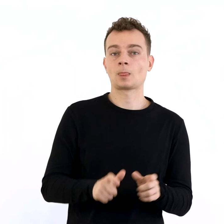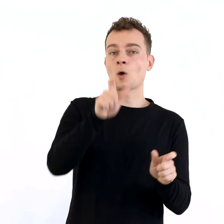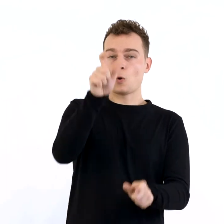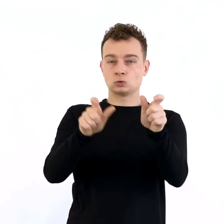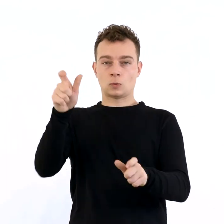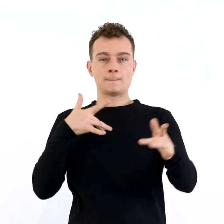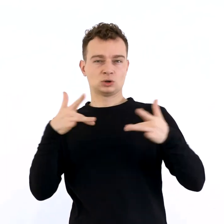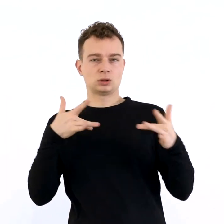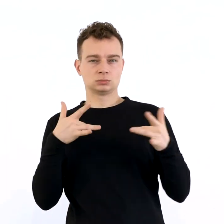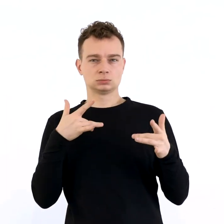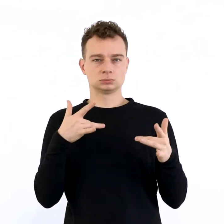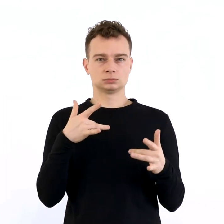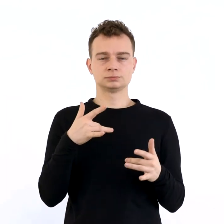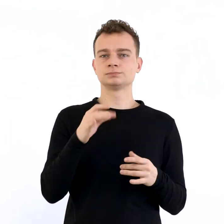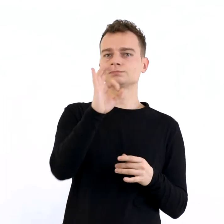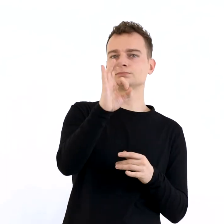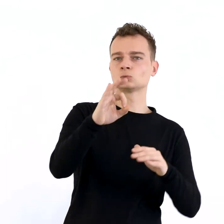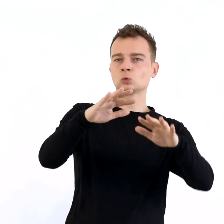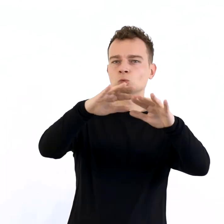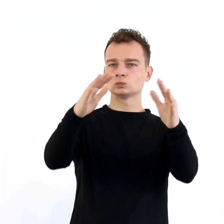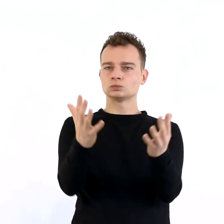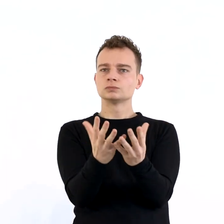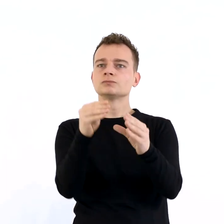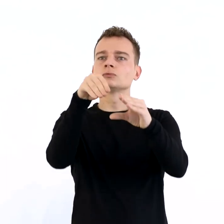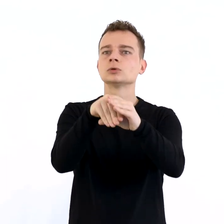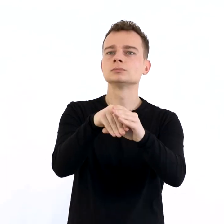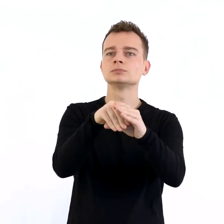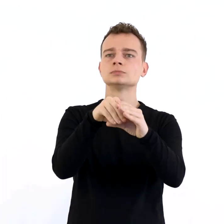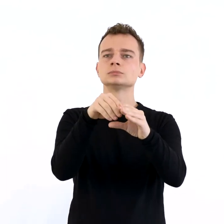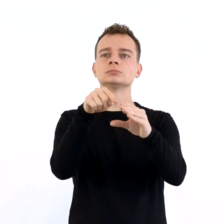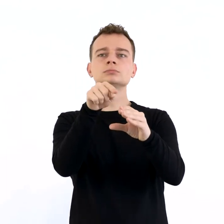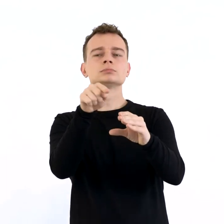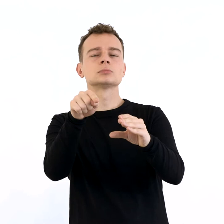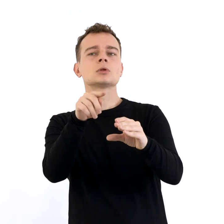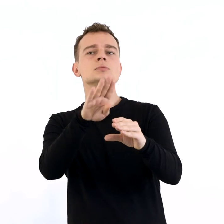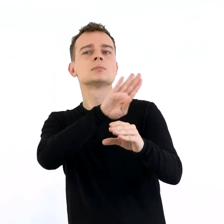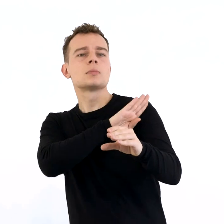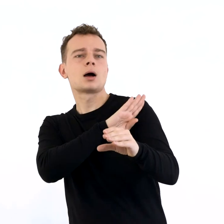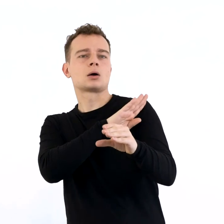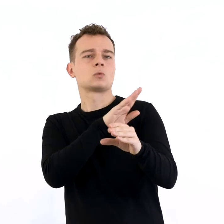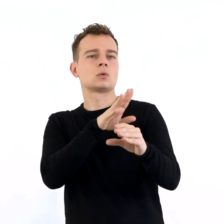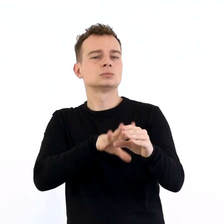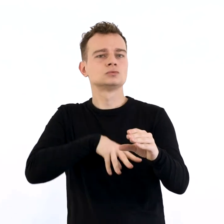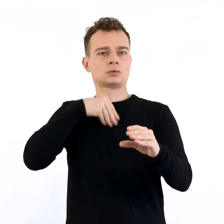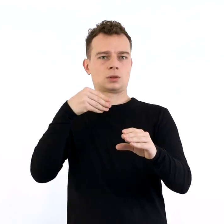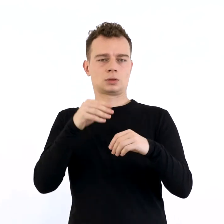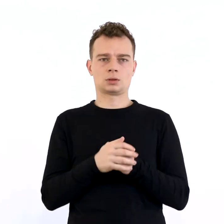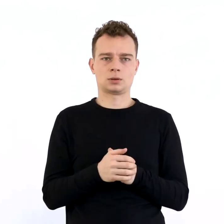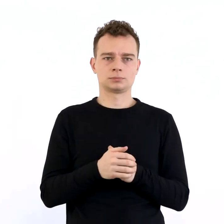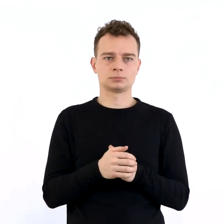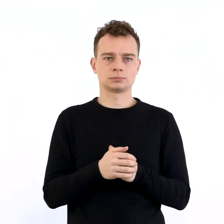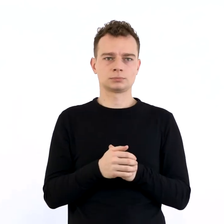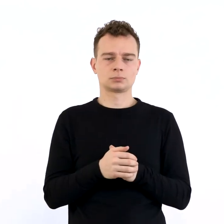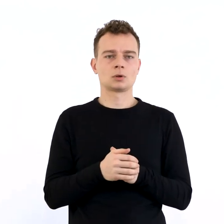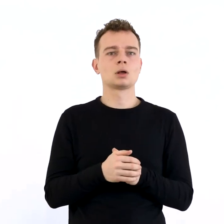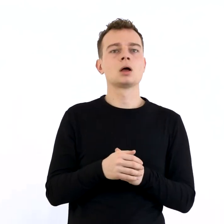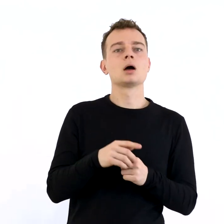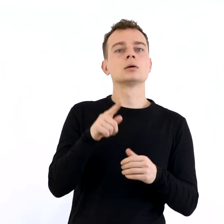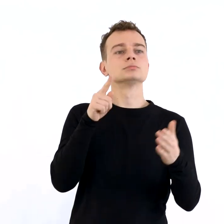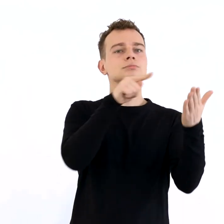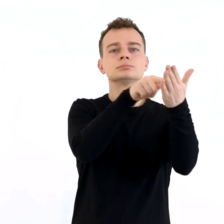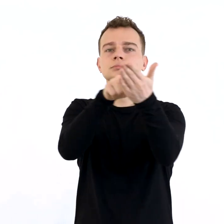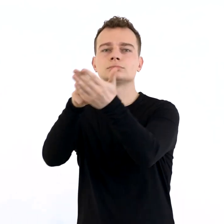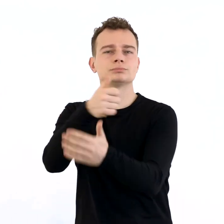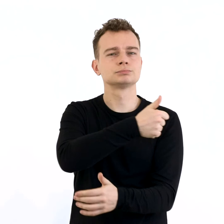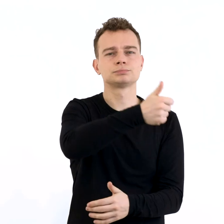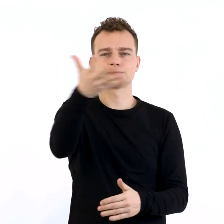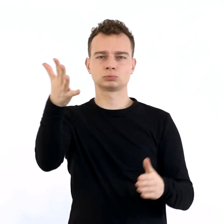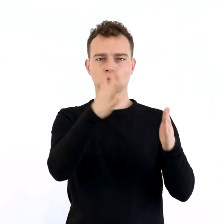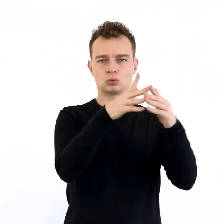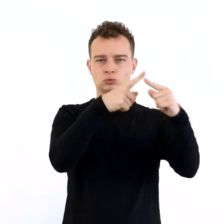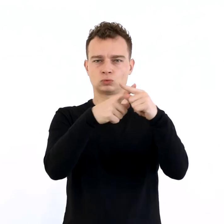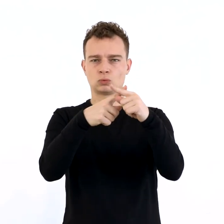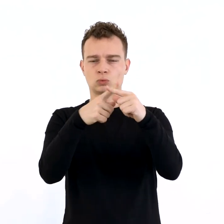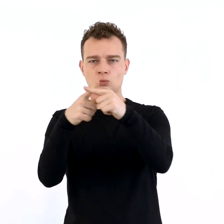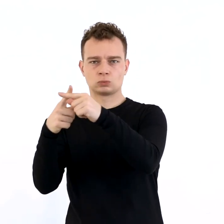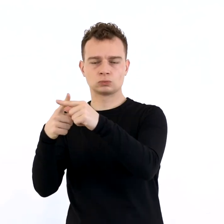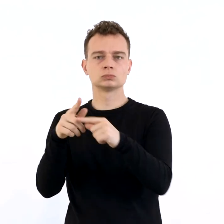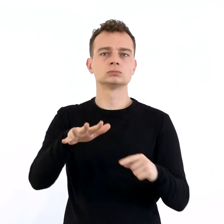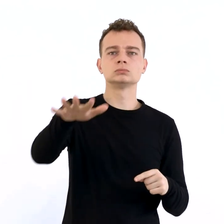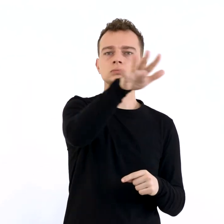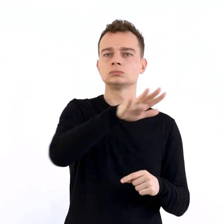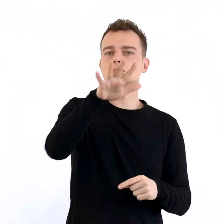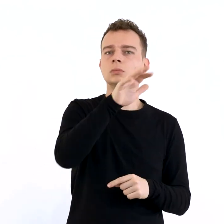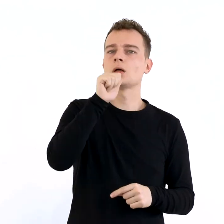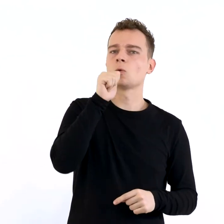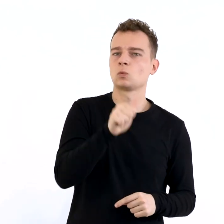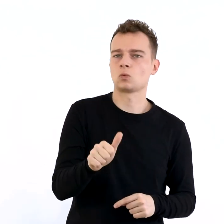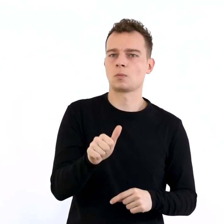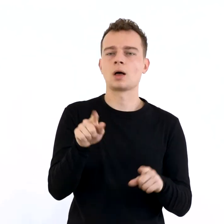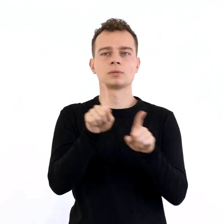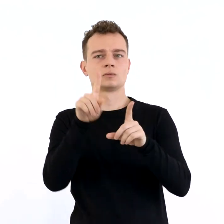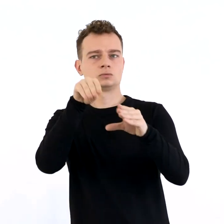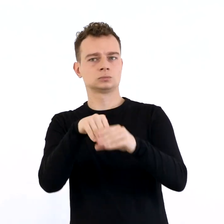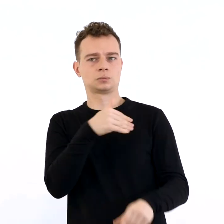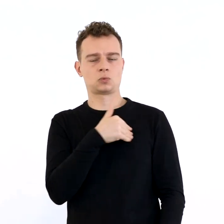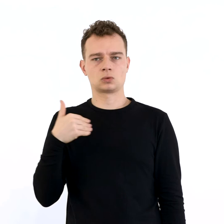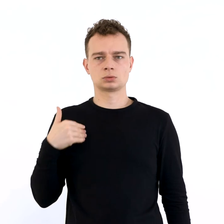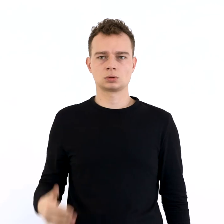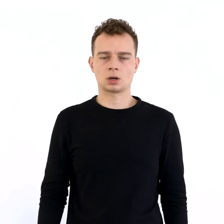Ich relikwie trafiły do wielu kościołów w całej Europie, m.in. do Polski.